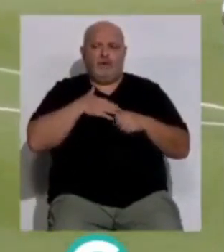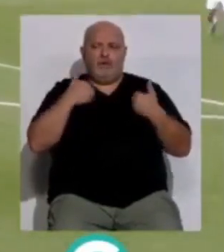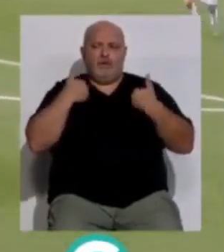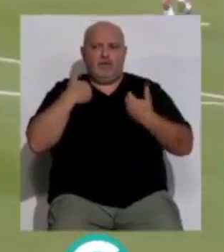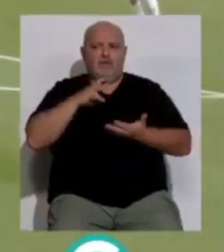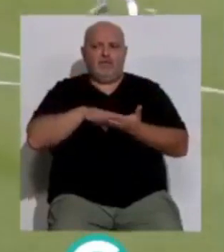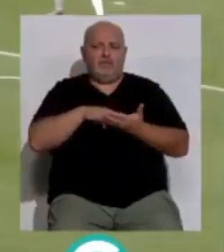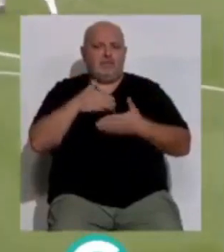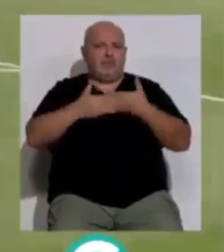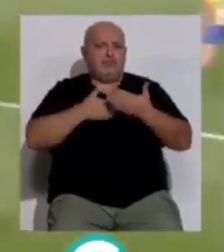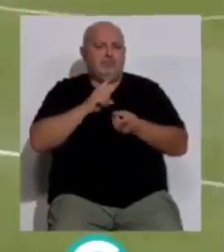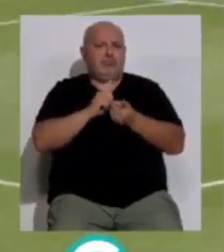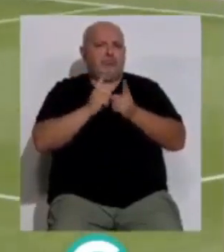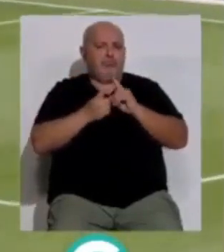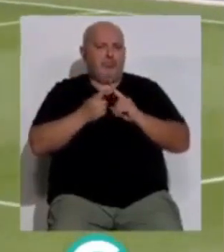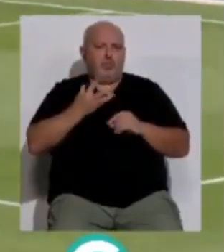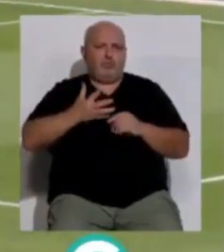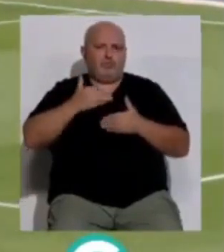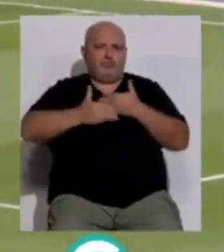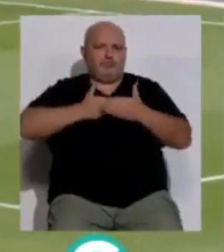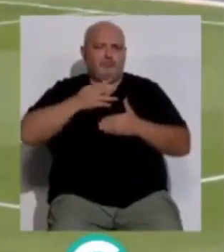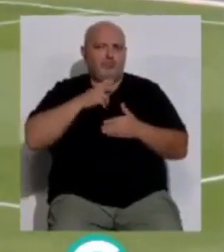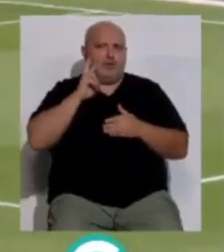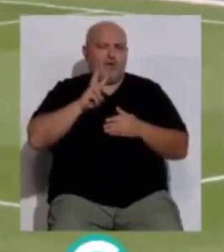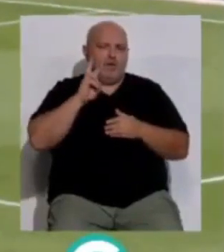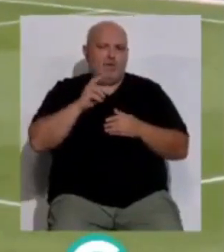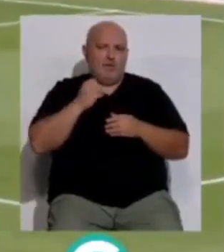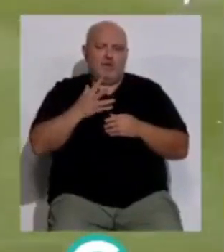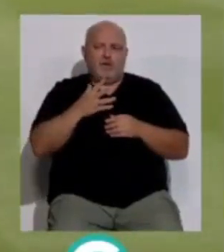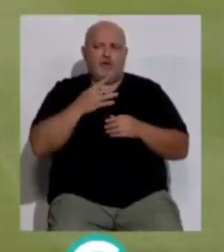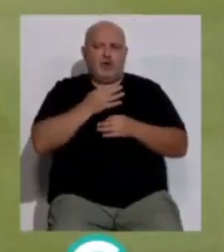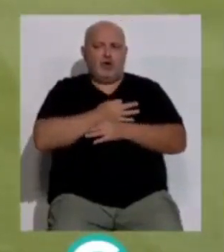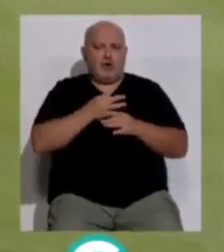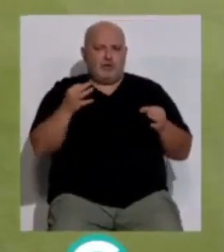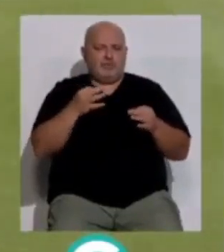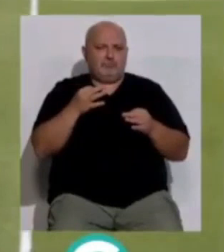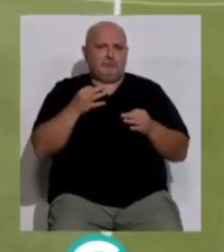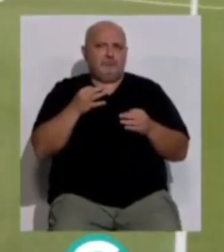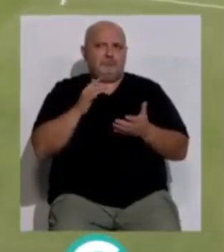defensa soy yo y la verdad que yo partió muy bueno Yo vi partidos muy buenos muy correctos yendo por